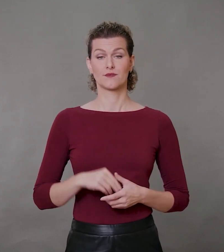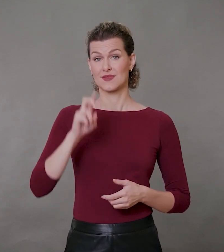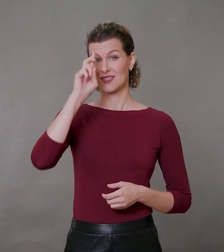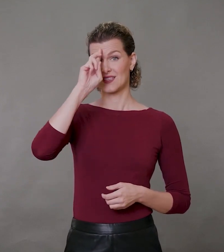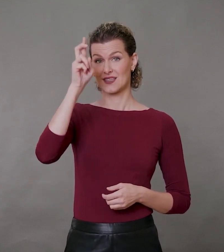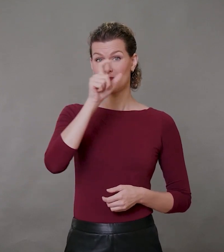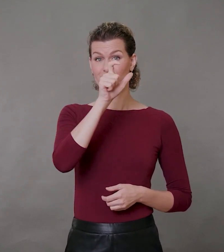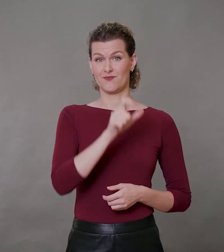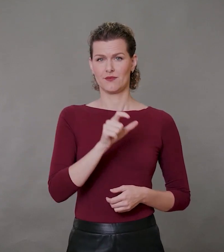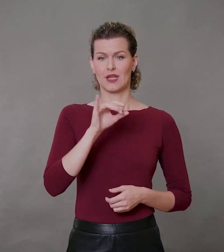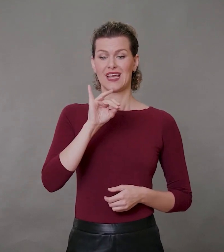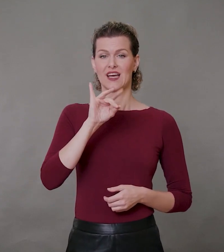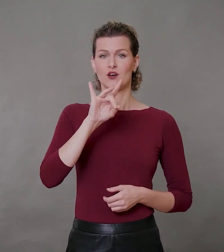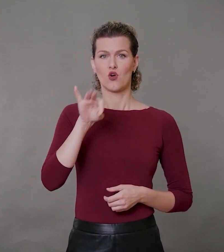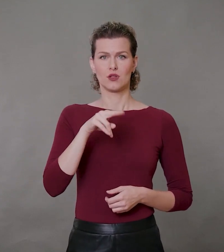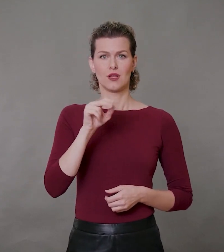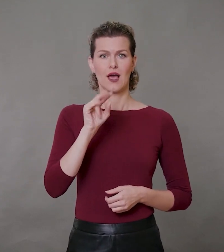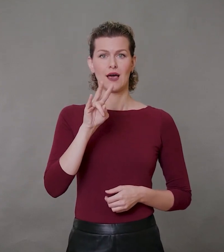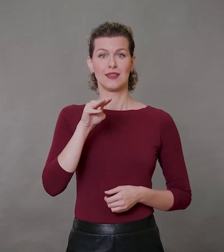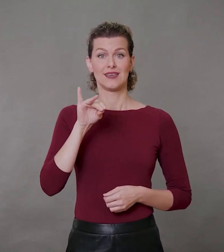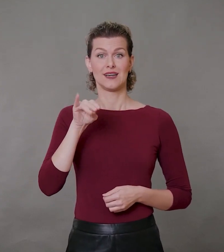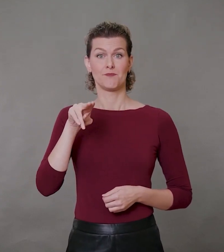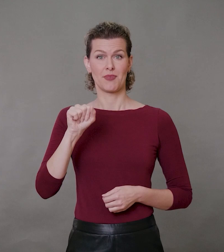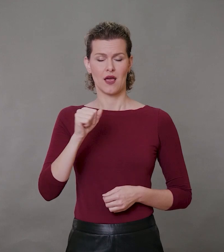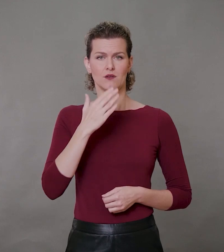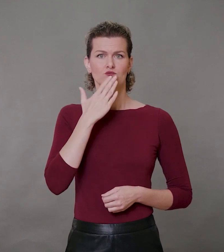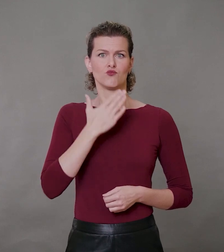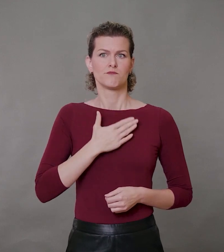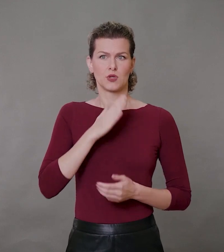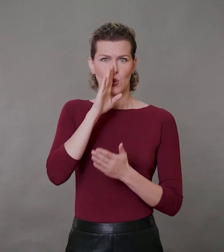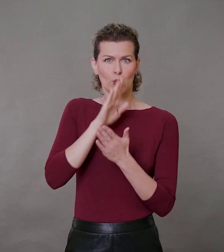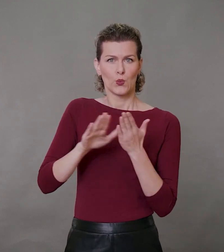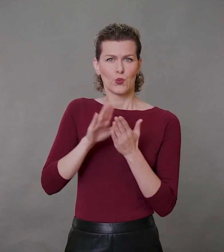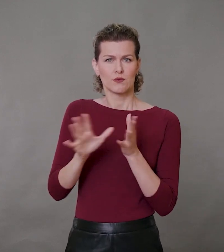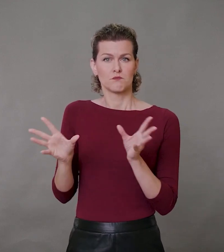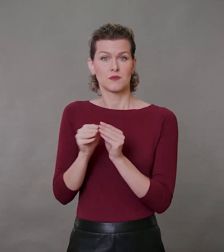Ирод Антипа вступил в любовную связь